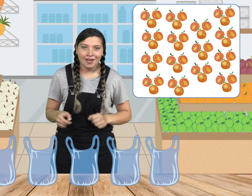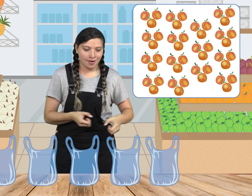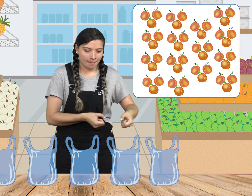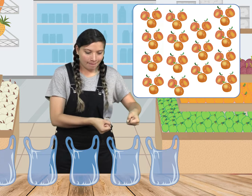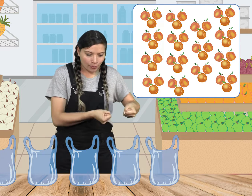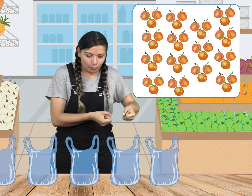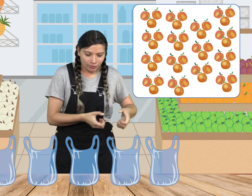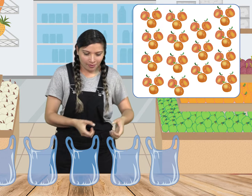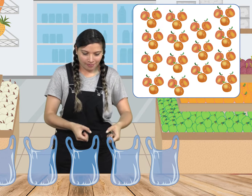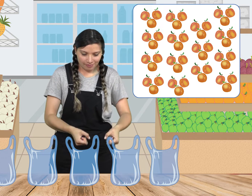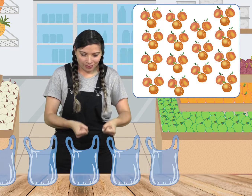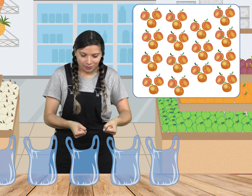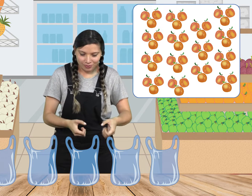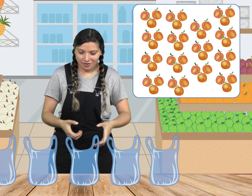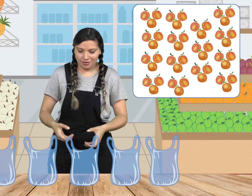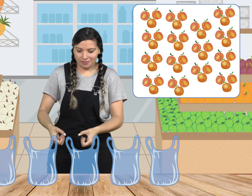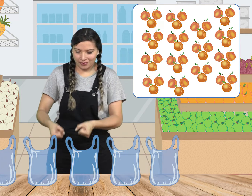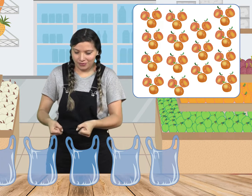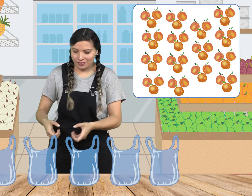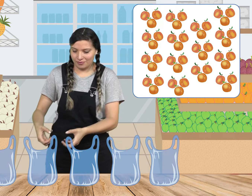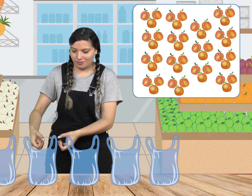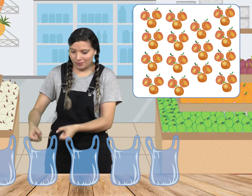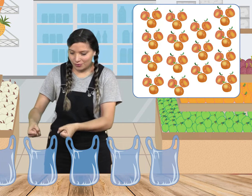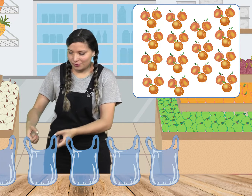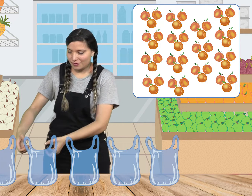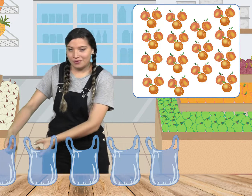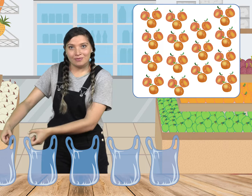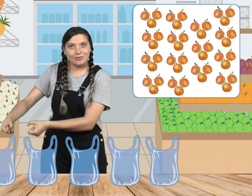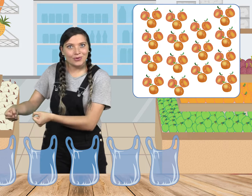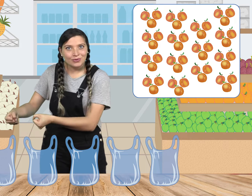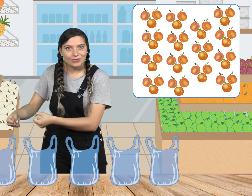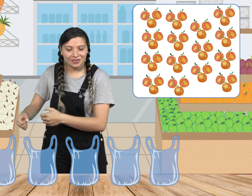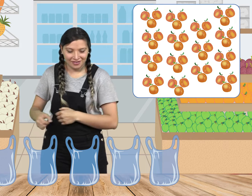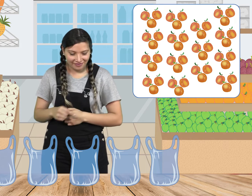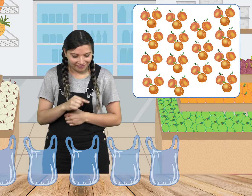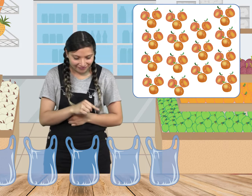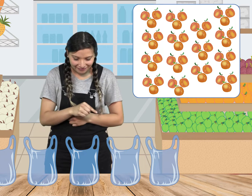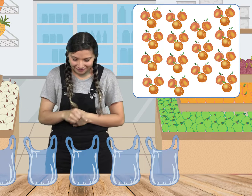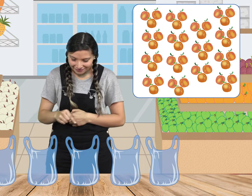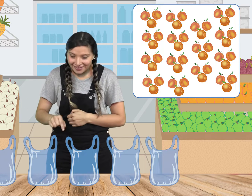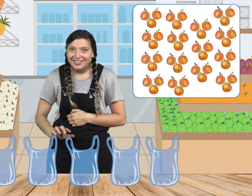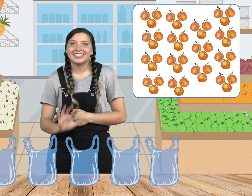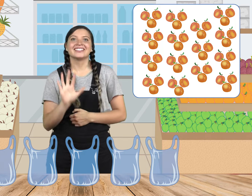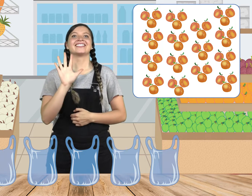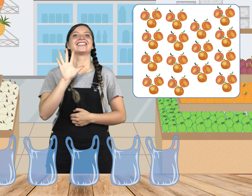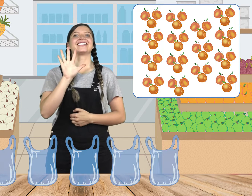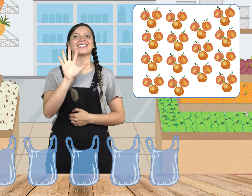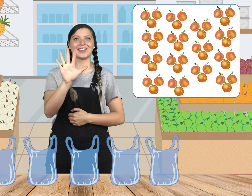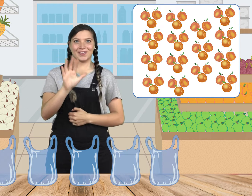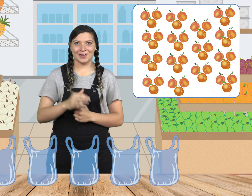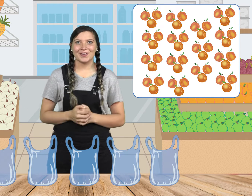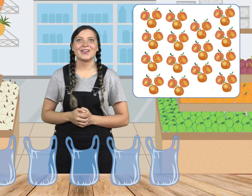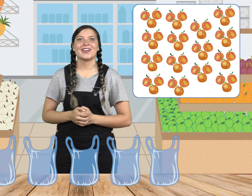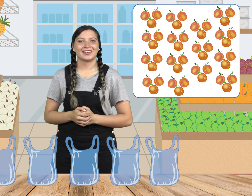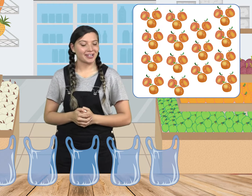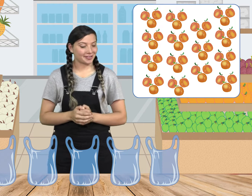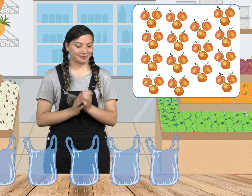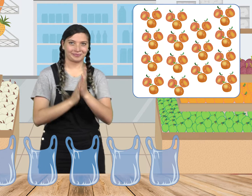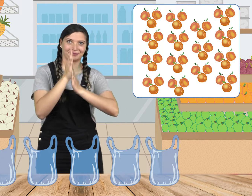Además, acá tenemos cinco bolsas.